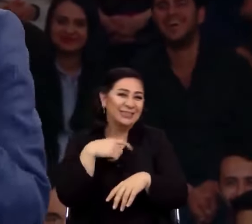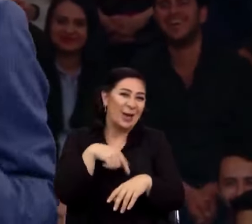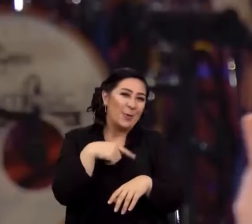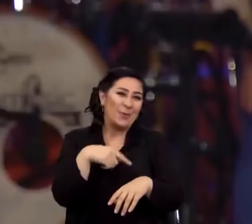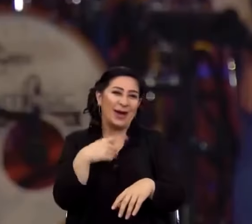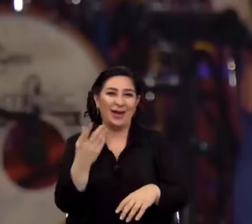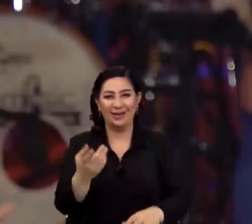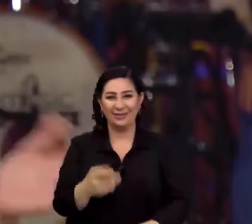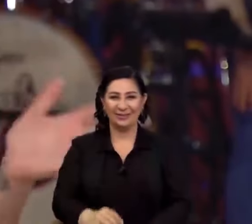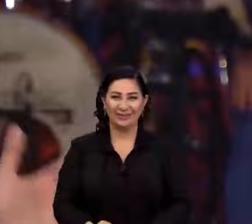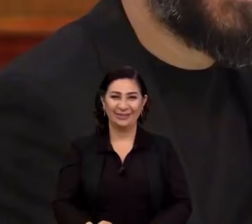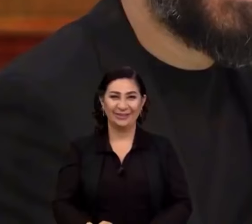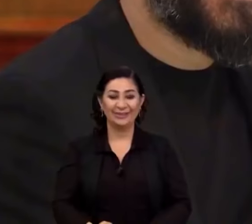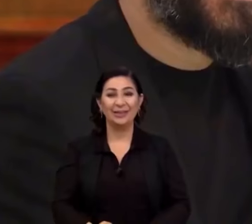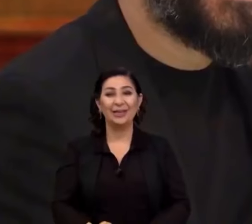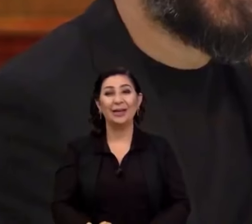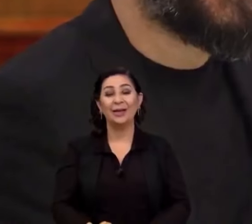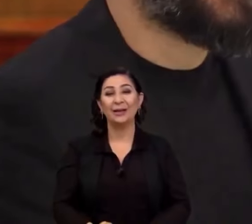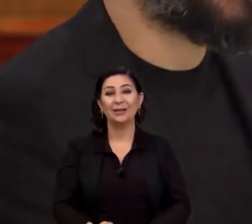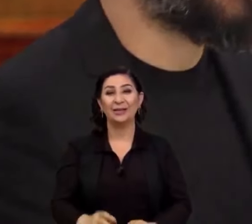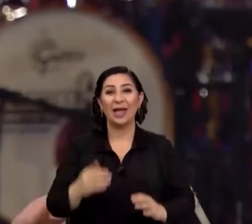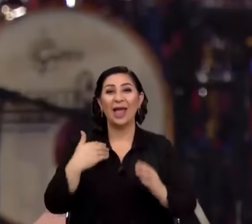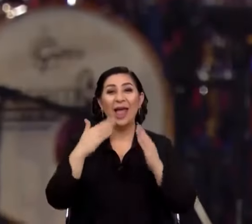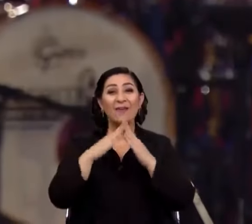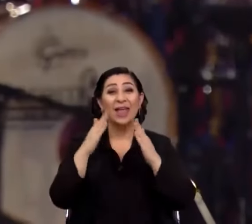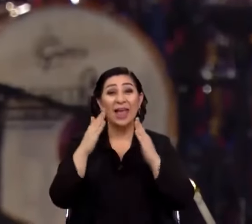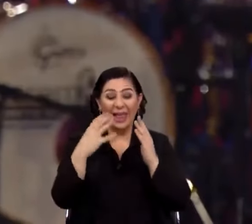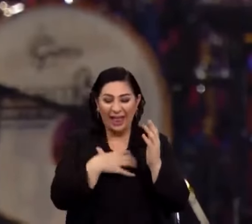söyleyebilir evde kendi kendine hiç Summer Time söylemedim gerçekten Peki